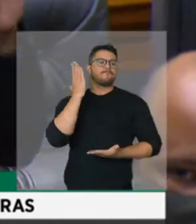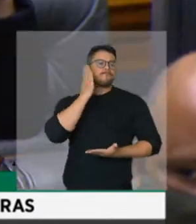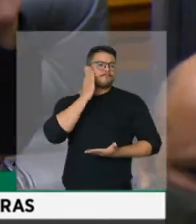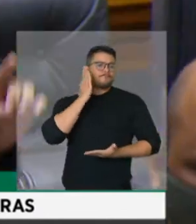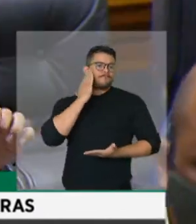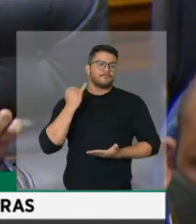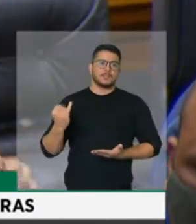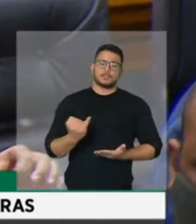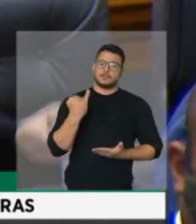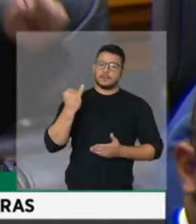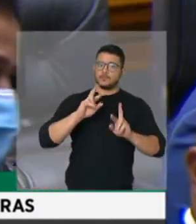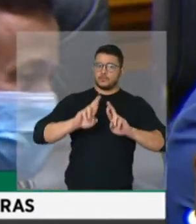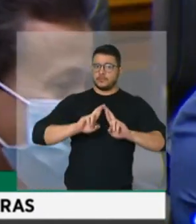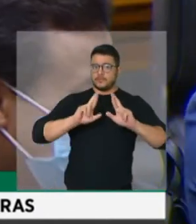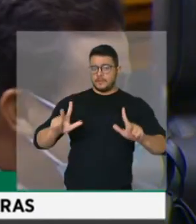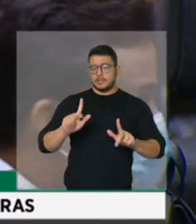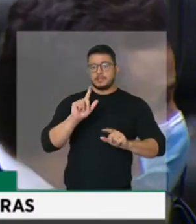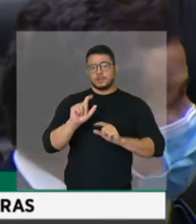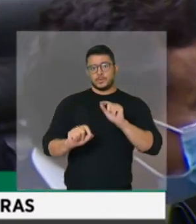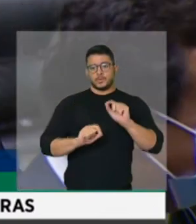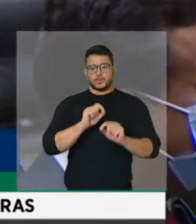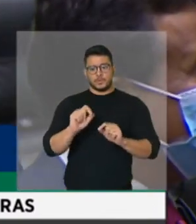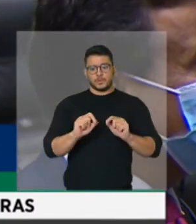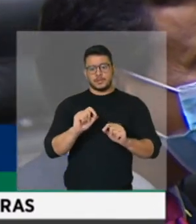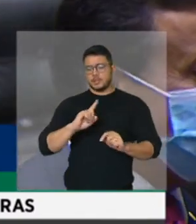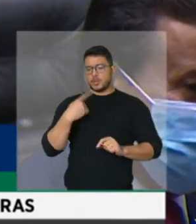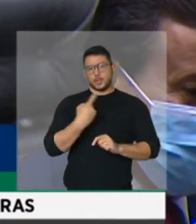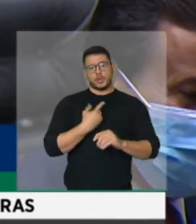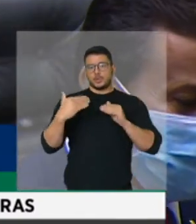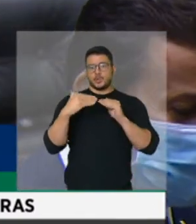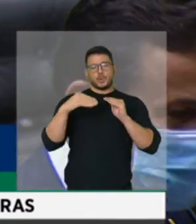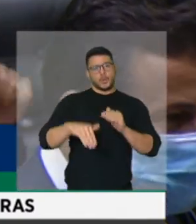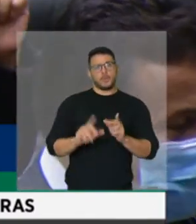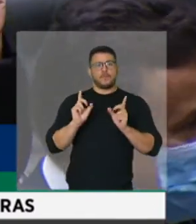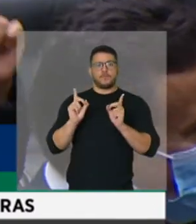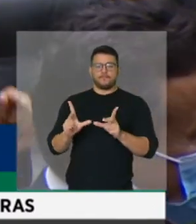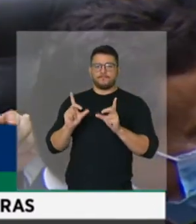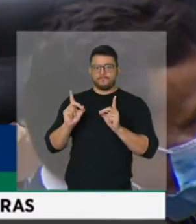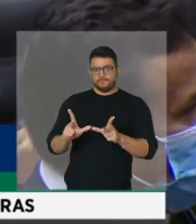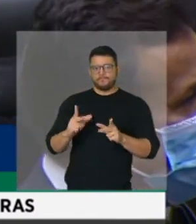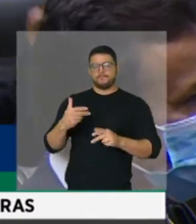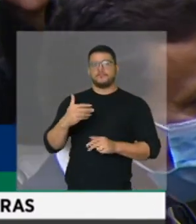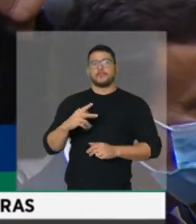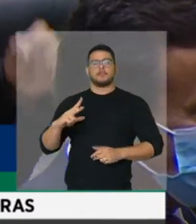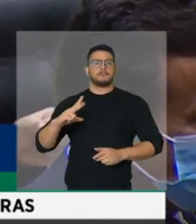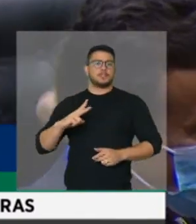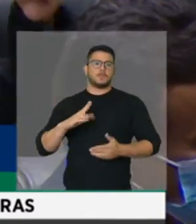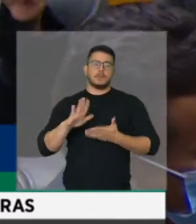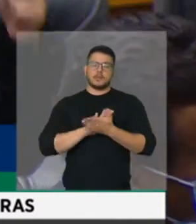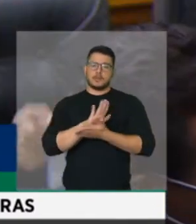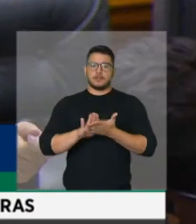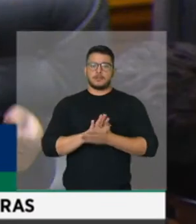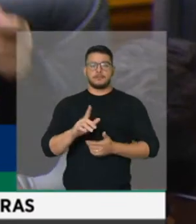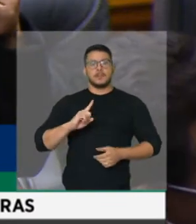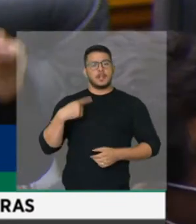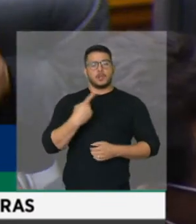POR ISSO... O NOSSO VOTO NÃ O... [PRESIDENTE]: COMO ORIENTA O PSOL, DEPUTADA VIVI? -- [DEPUTADA]: O PSOL SEGUE EM OBSTRUÇÃO. DIFERENTE DA BANCADA DO NOVO,